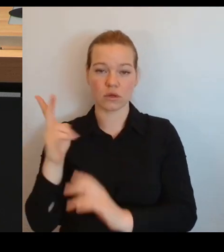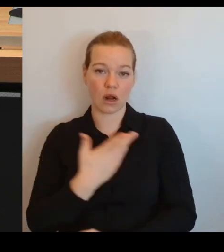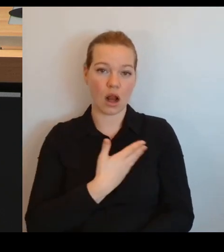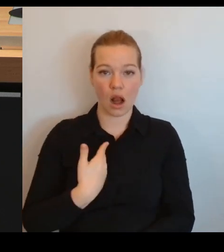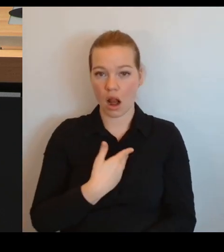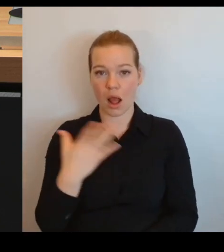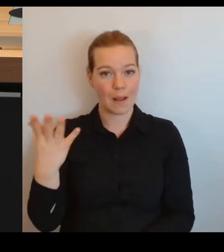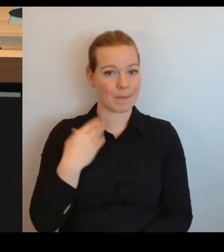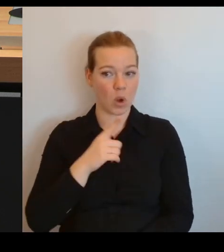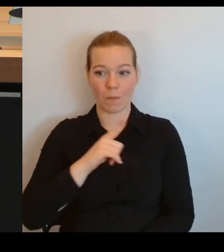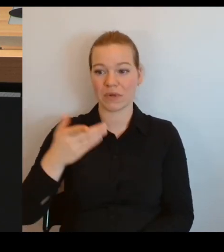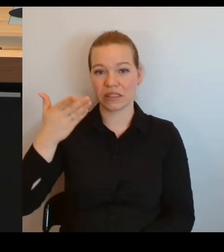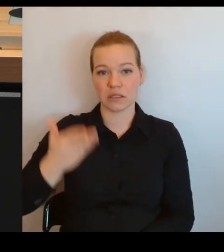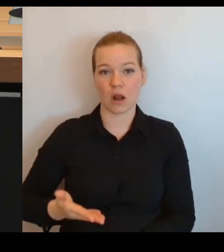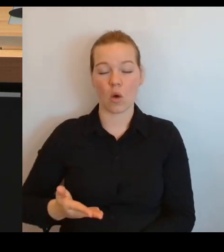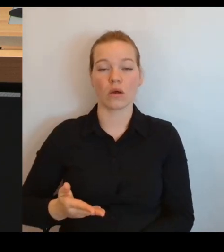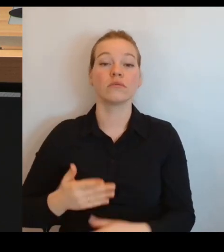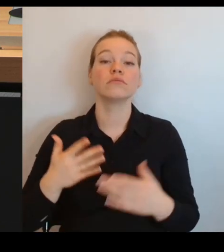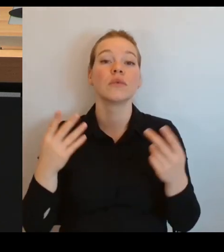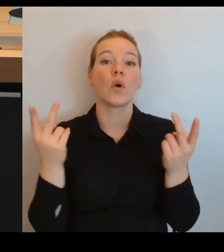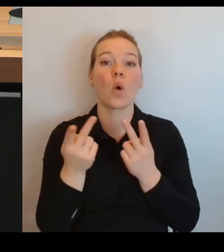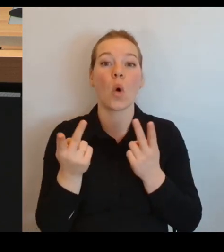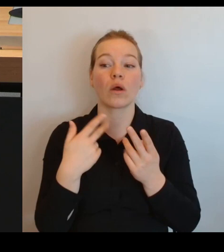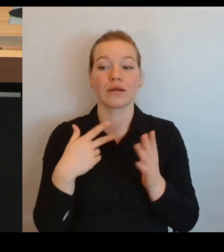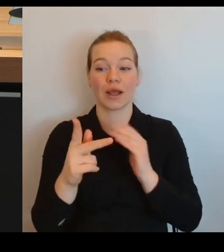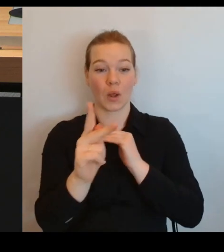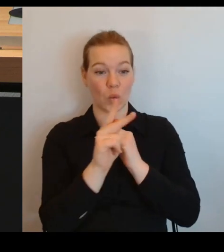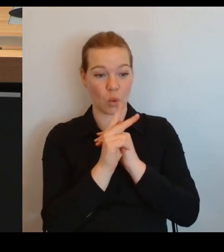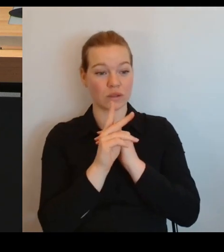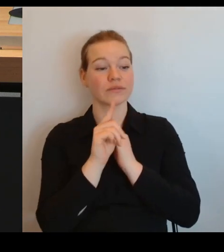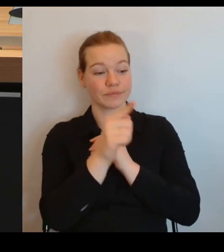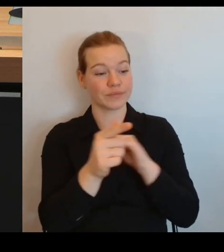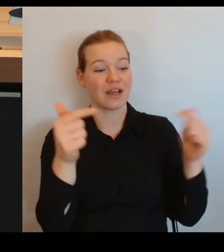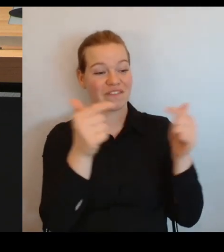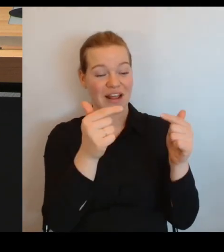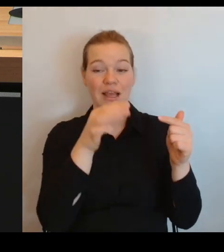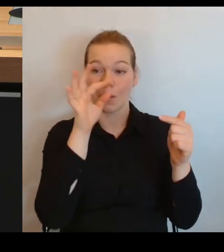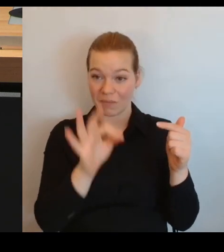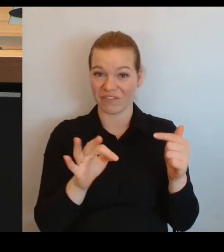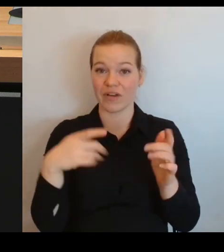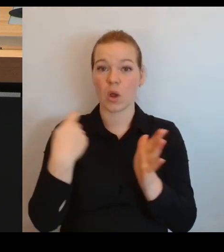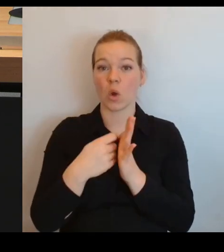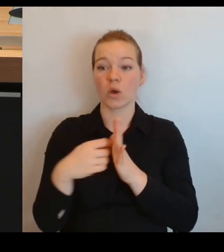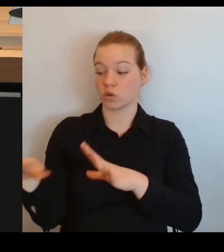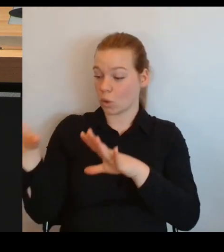sie die Kostenübernahme erhalten werden. Wir brauchen Rechtssicherheit auch für ambulante Pflegedienste.